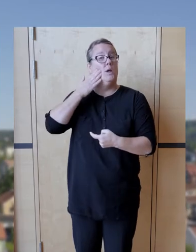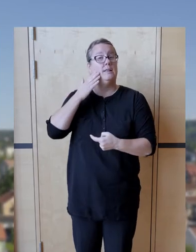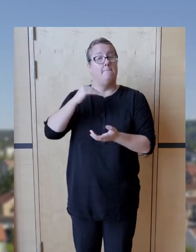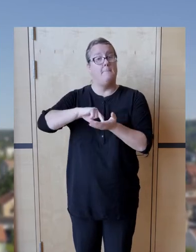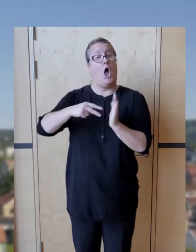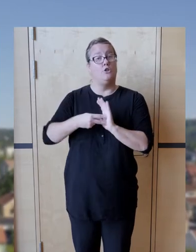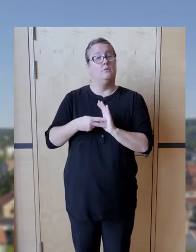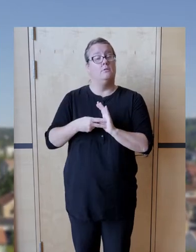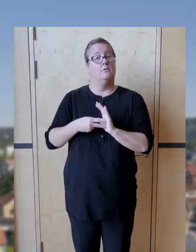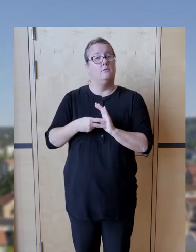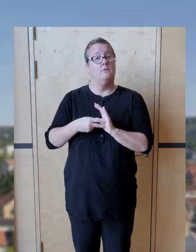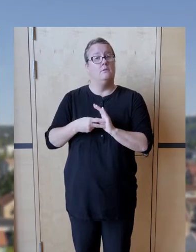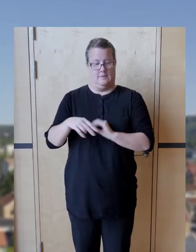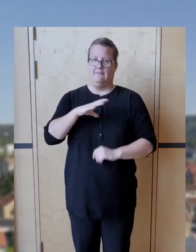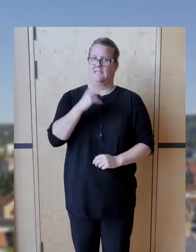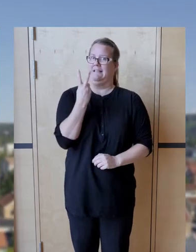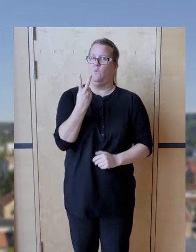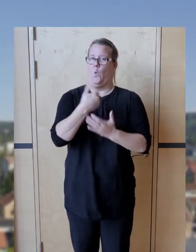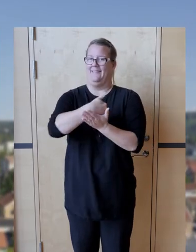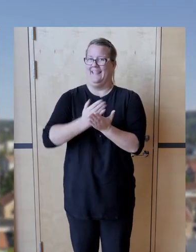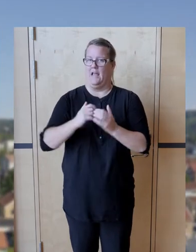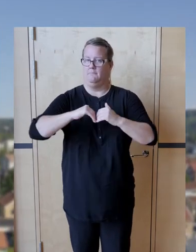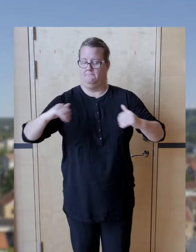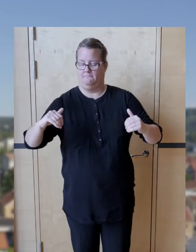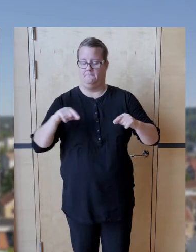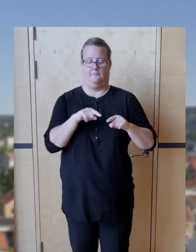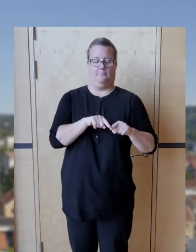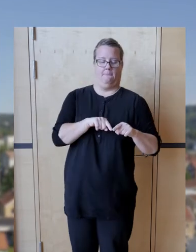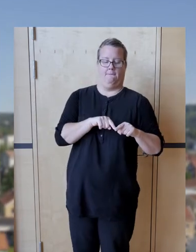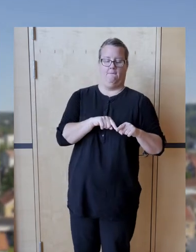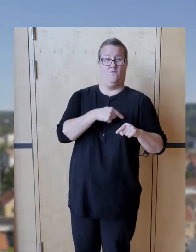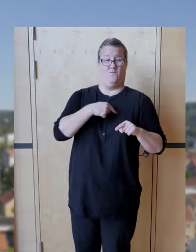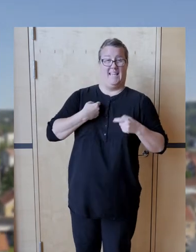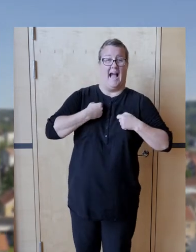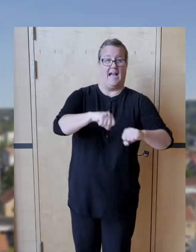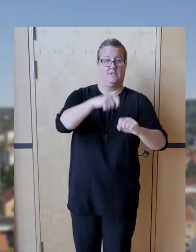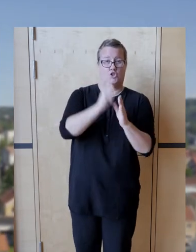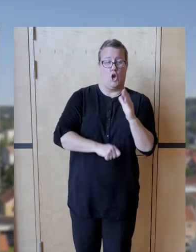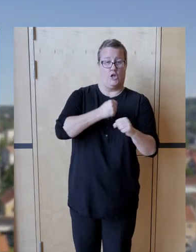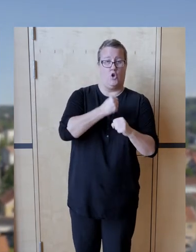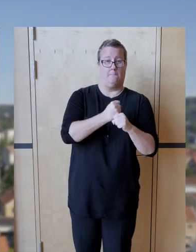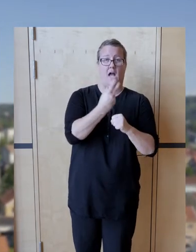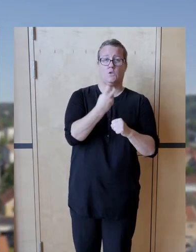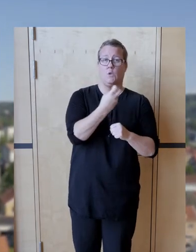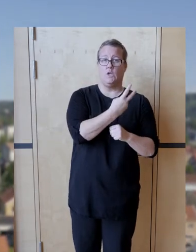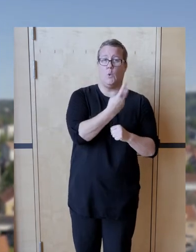Finns det två delar i Det vi tycker Vi skulle bara aktivt jobba för det Redan Vi ska inte liksom